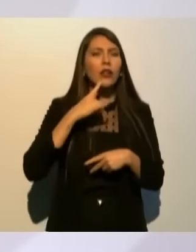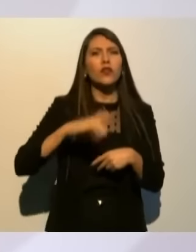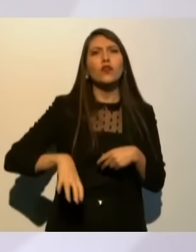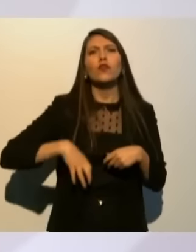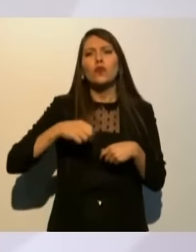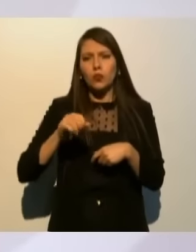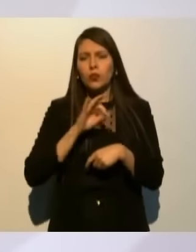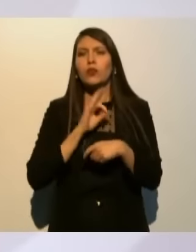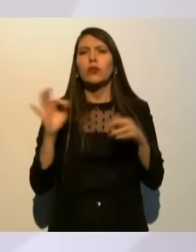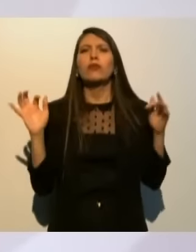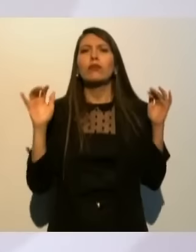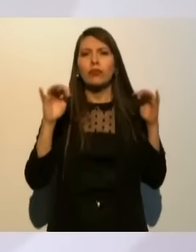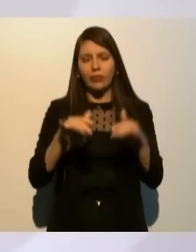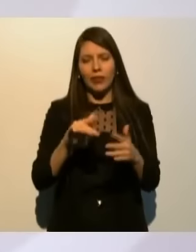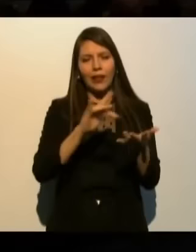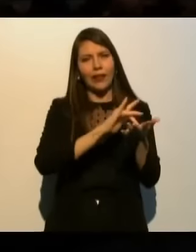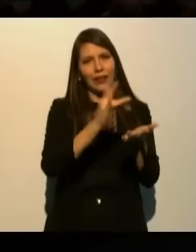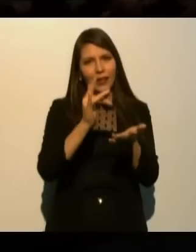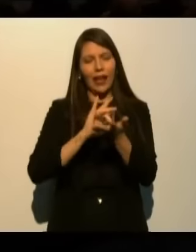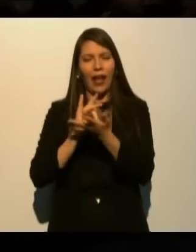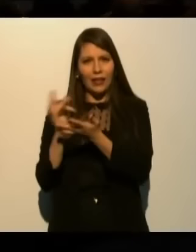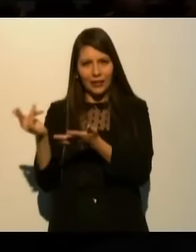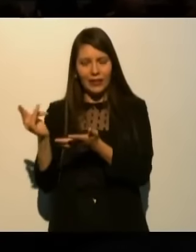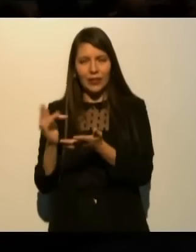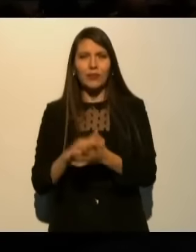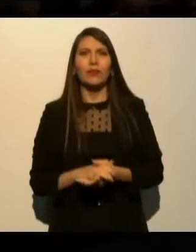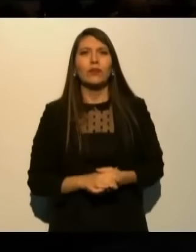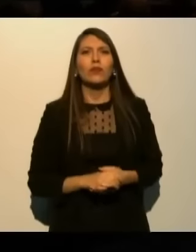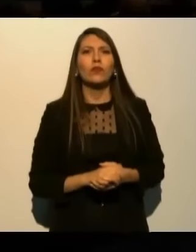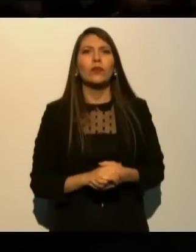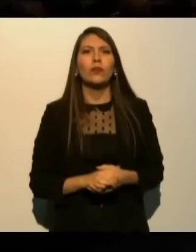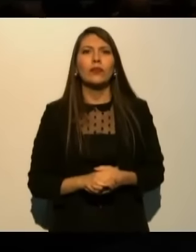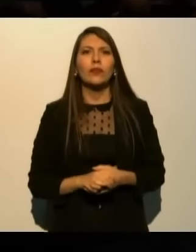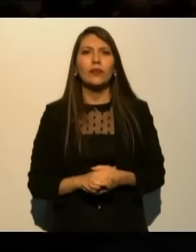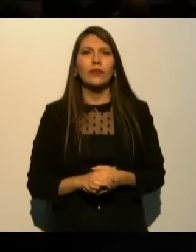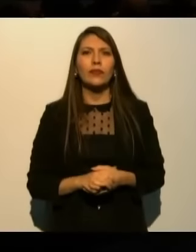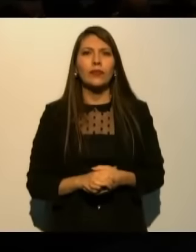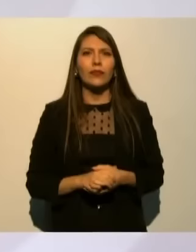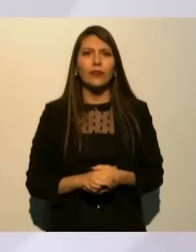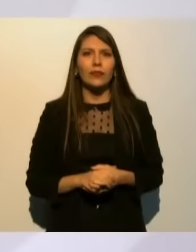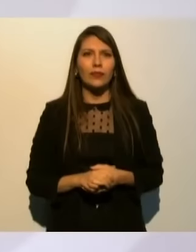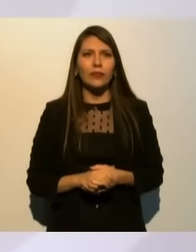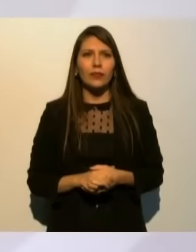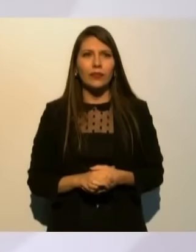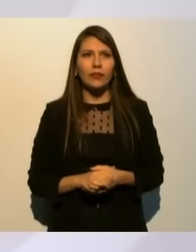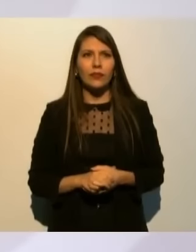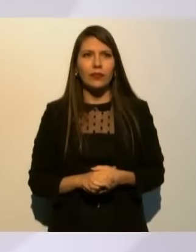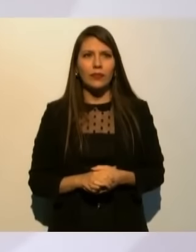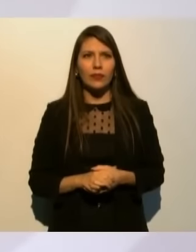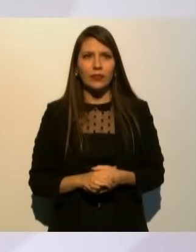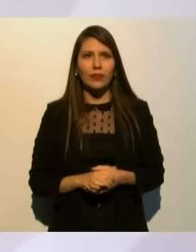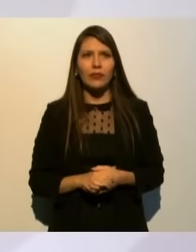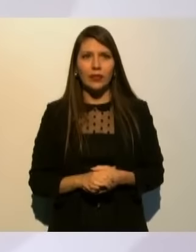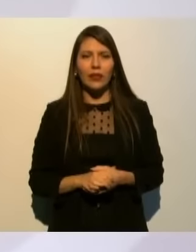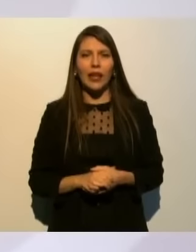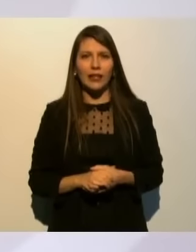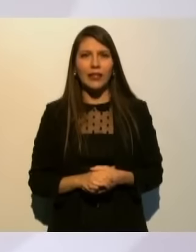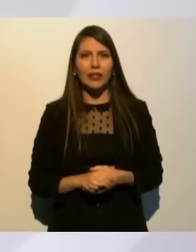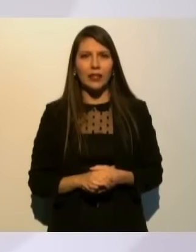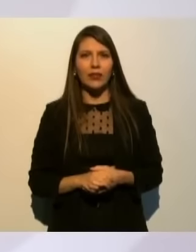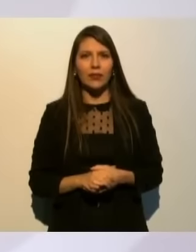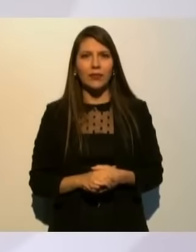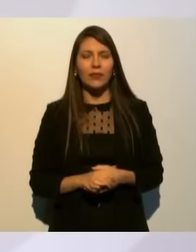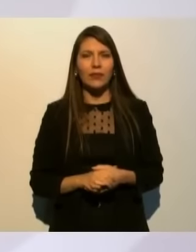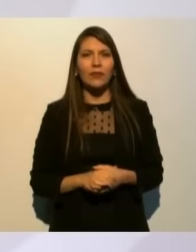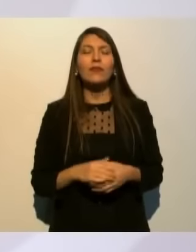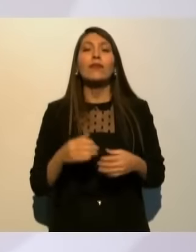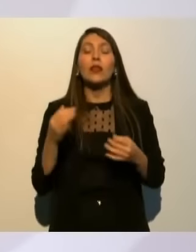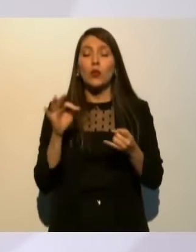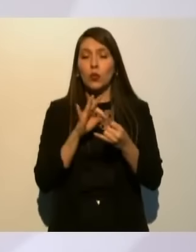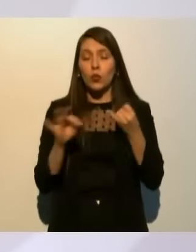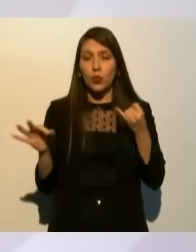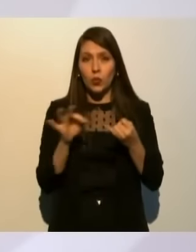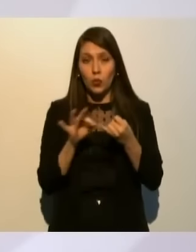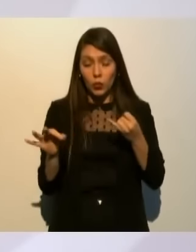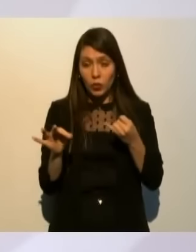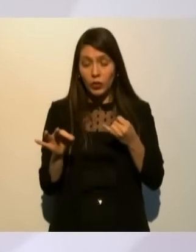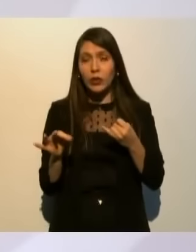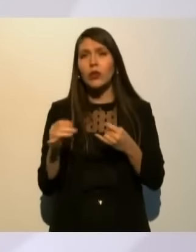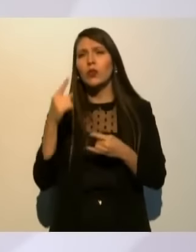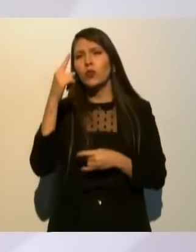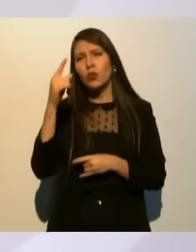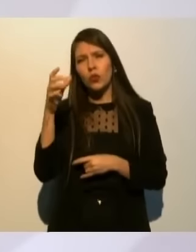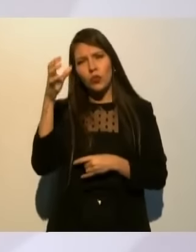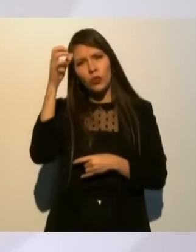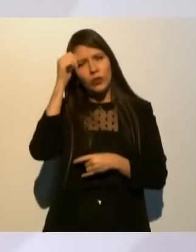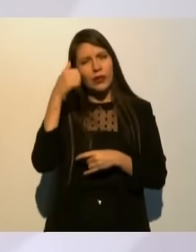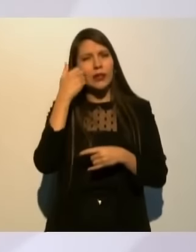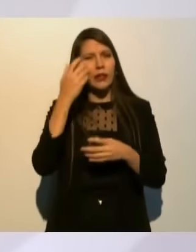ambas Y por último finalizar con una reflexión sabemos que hay múltiples